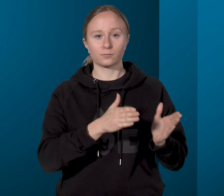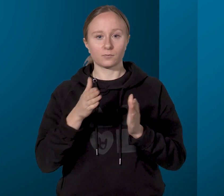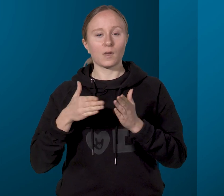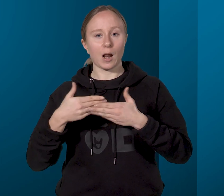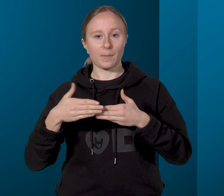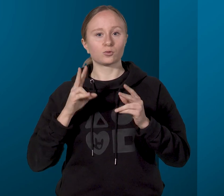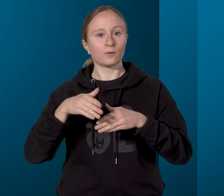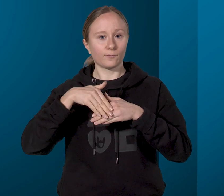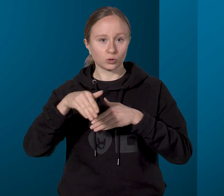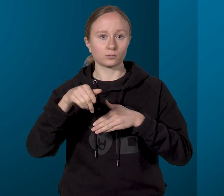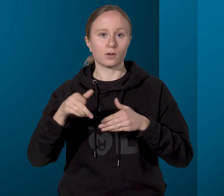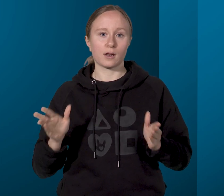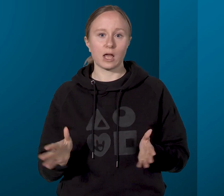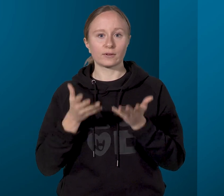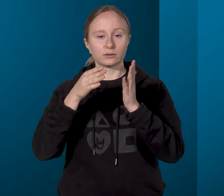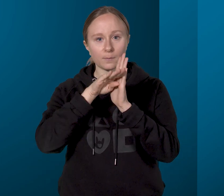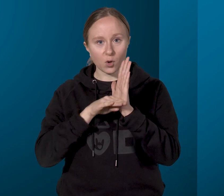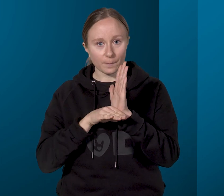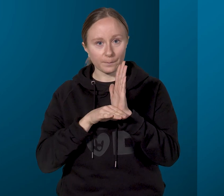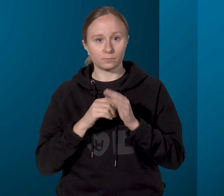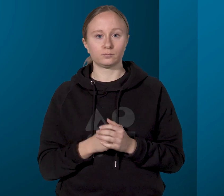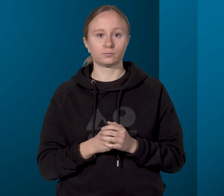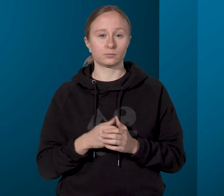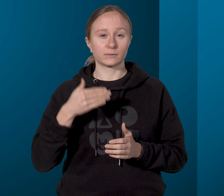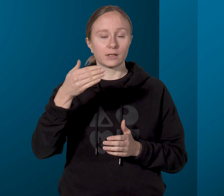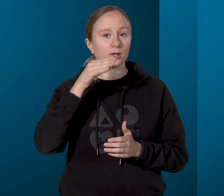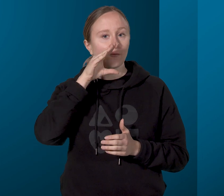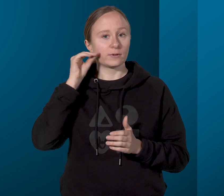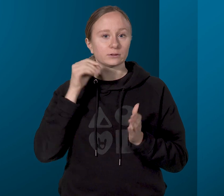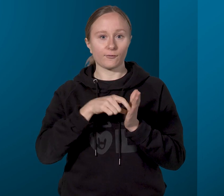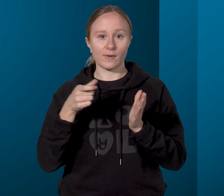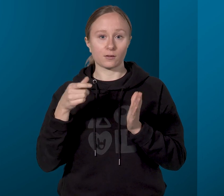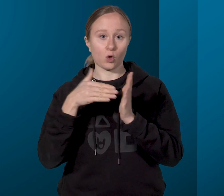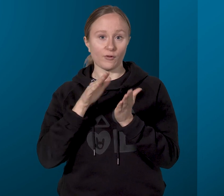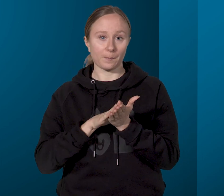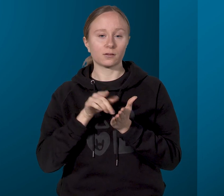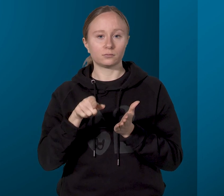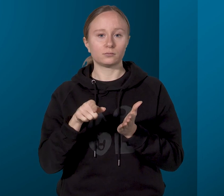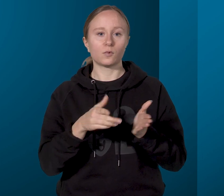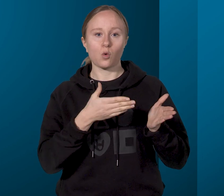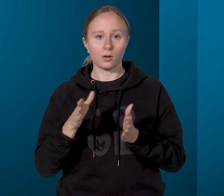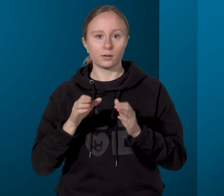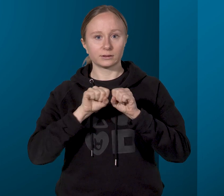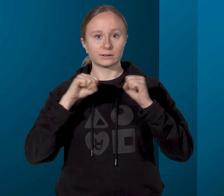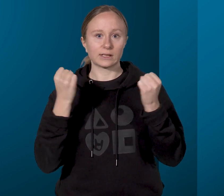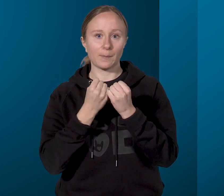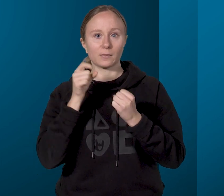Därtill fortsätter arbetet med revitaliseringsprogrammet. Under svenska veckan i november ordnas ett seminarium -